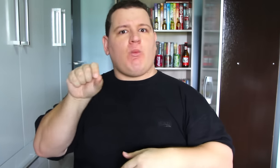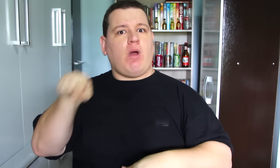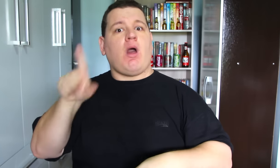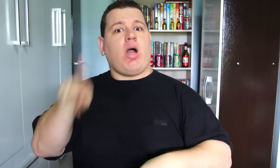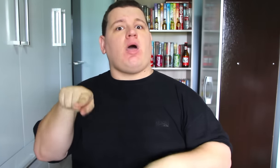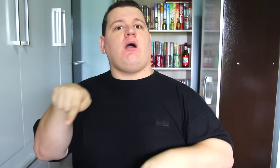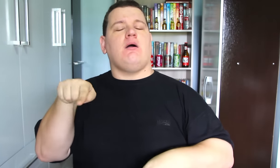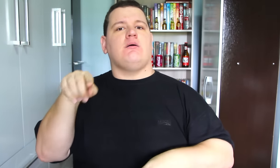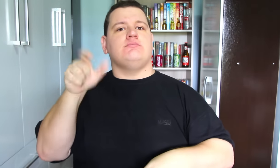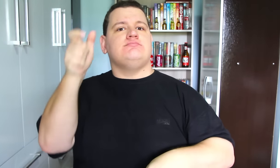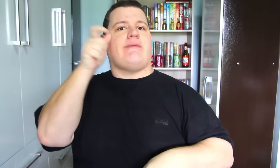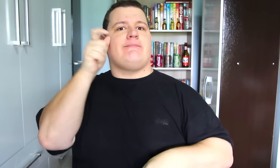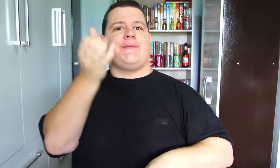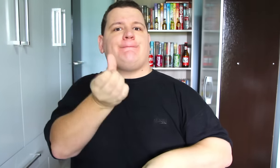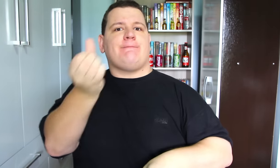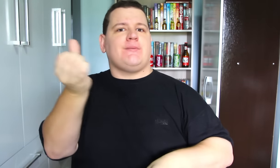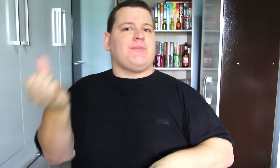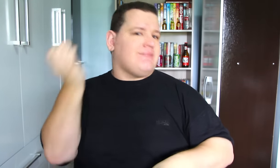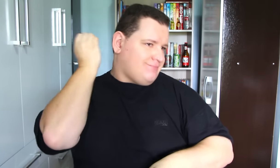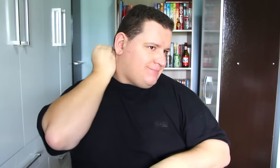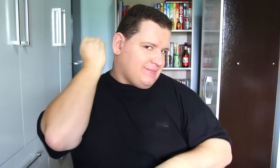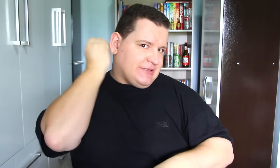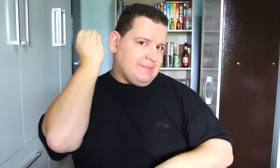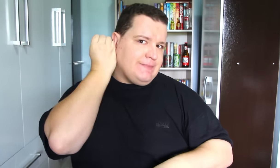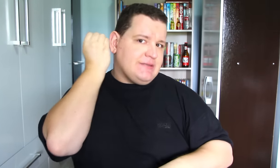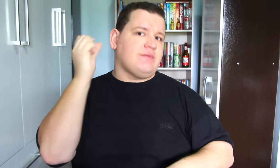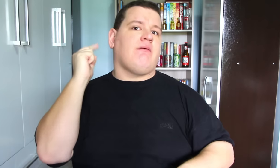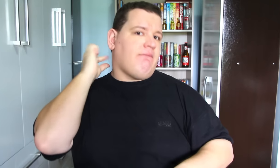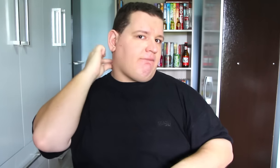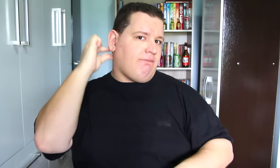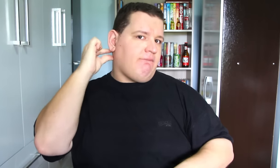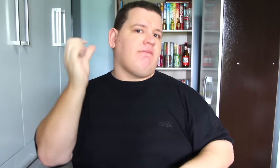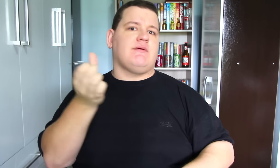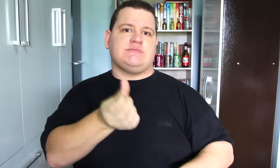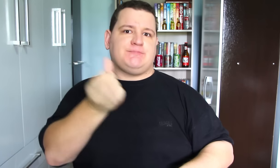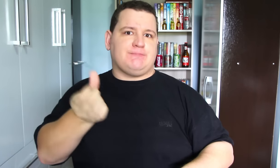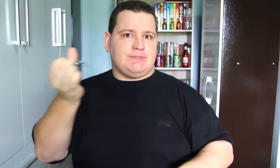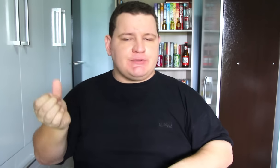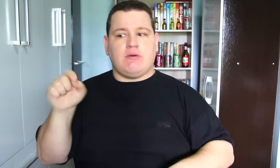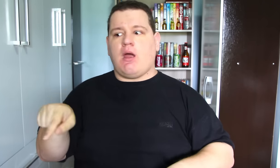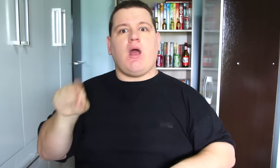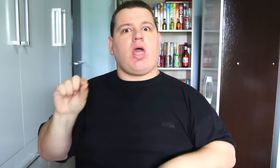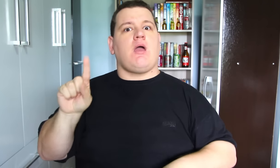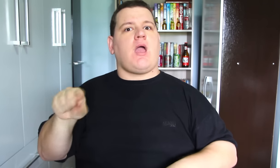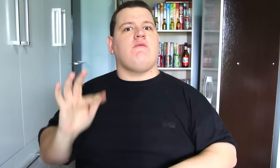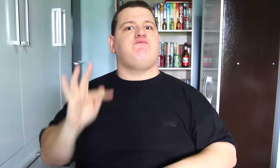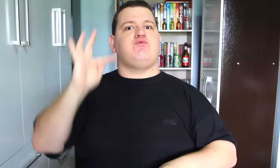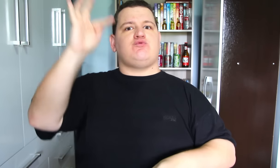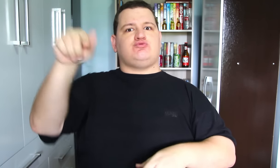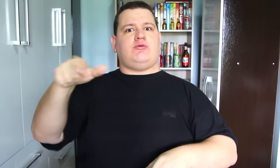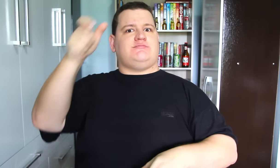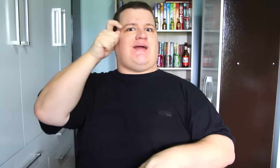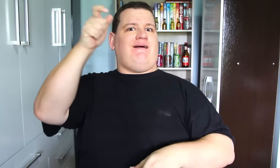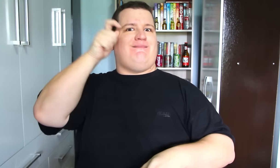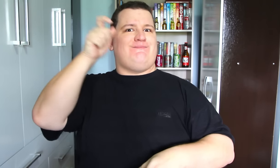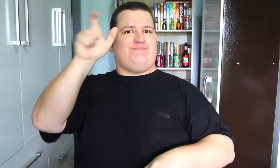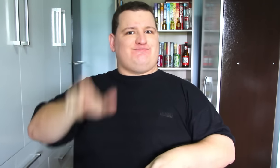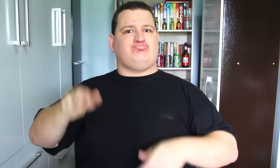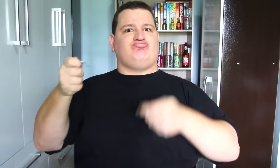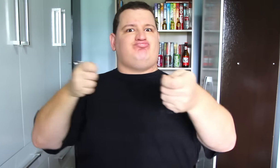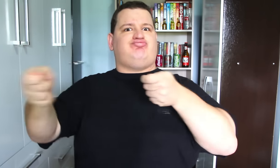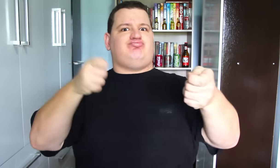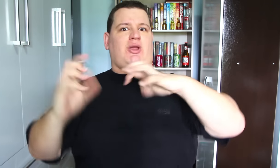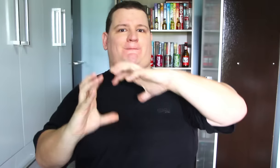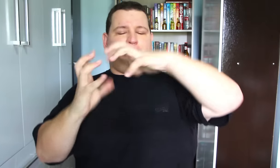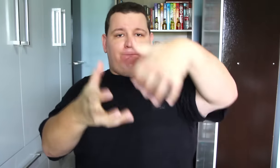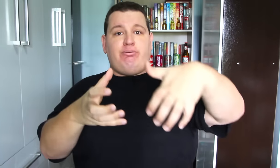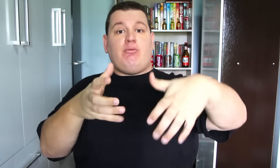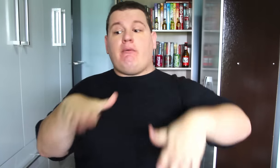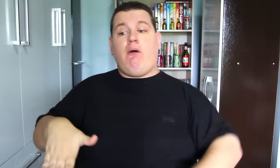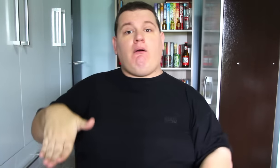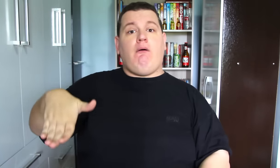que tem algo satânico, como o número 666 na nuca e será anticristo quando crescer.